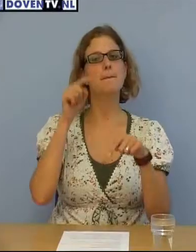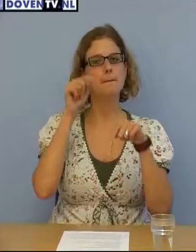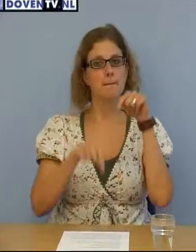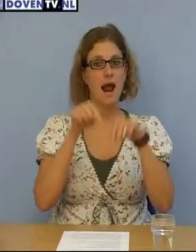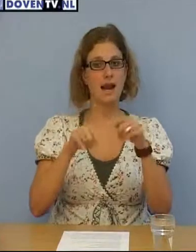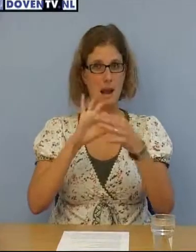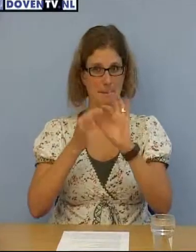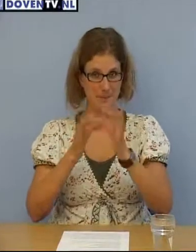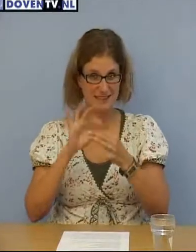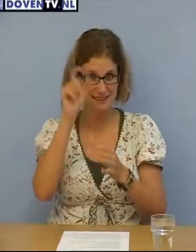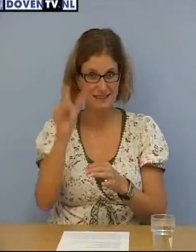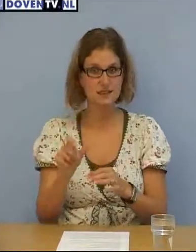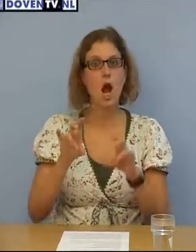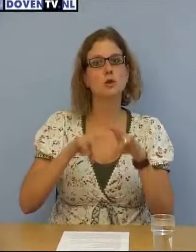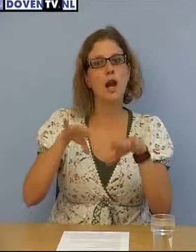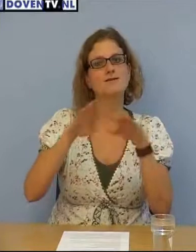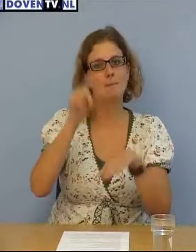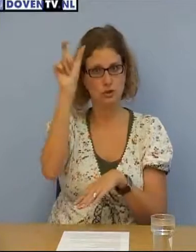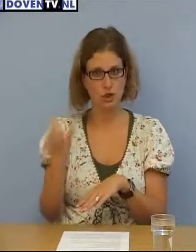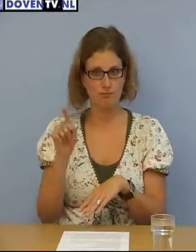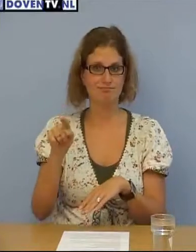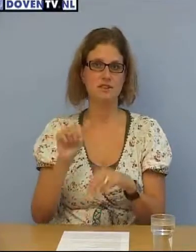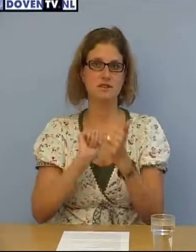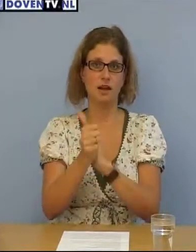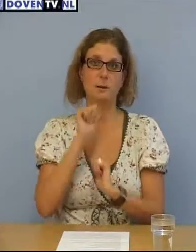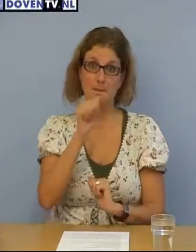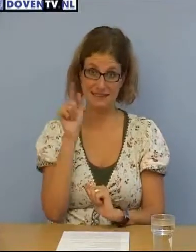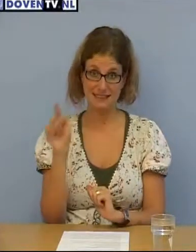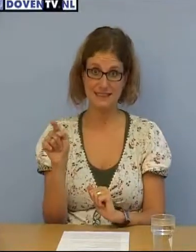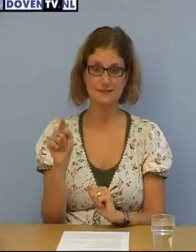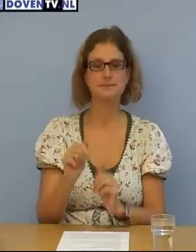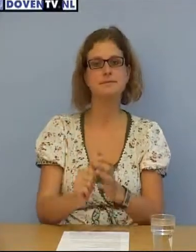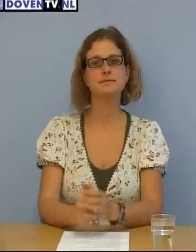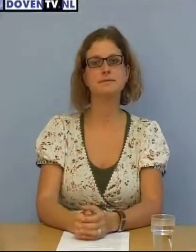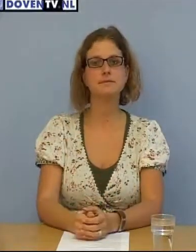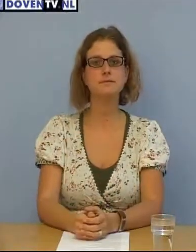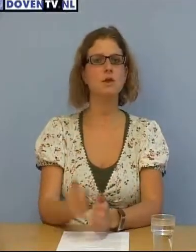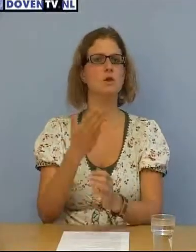Australische zwemster mist start op Paralympics